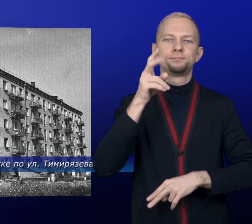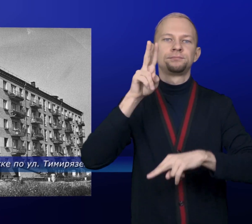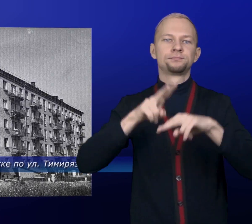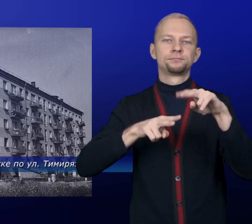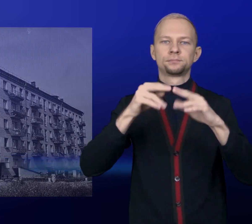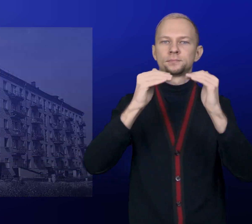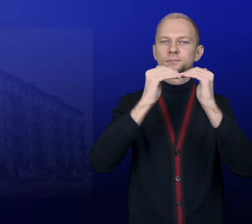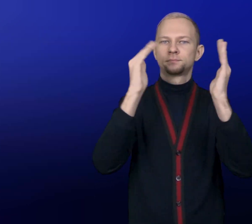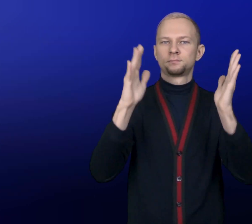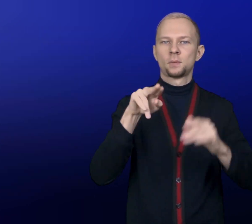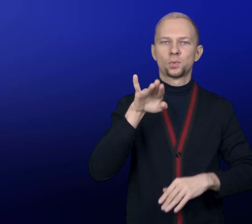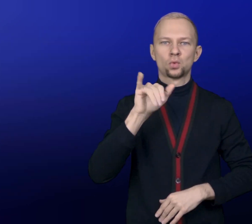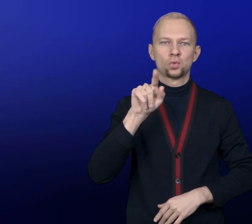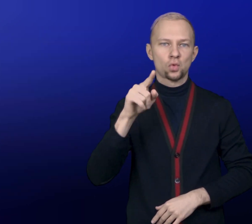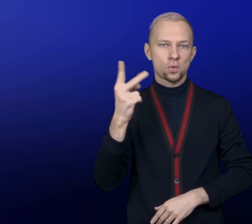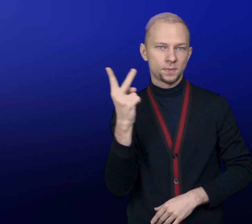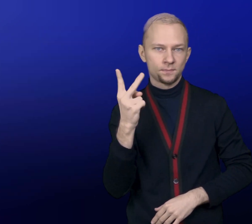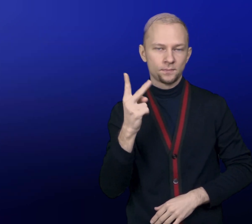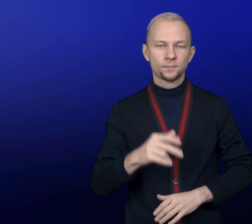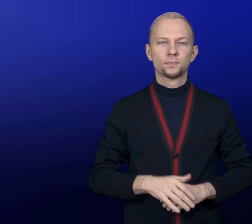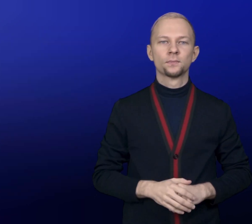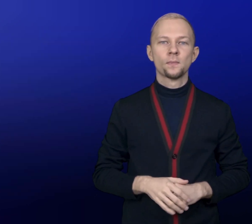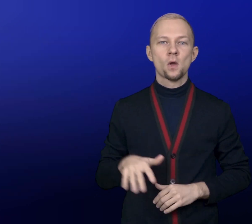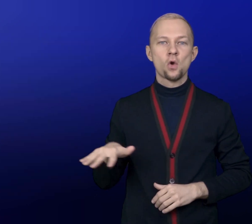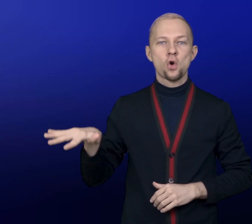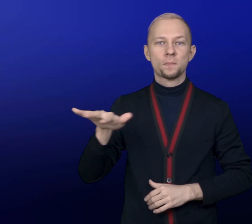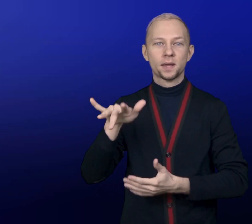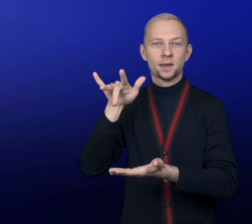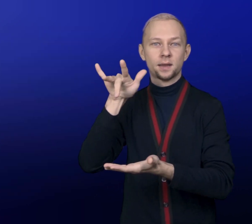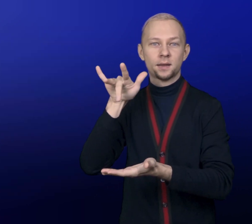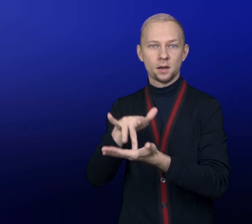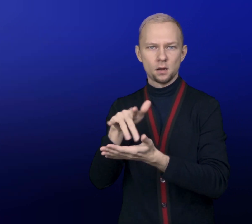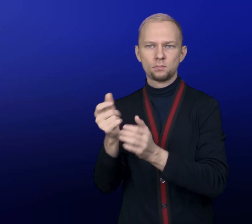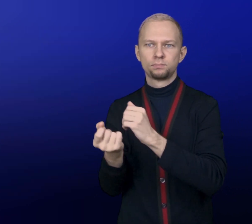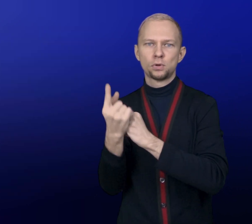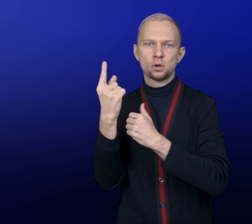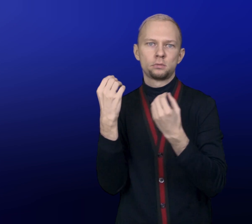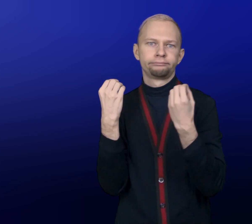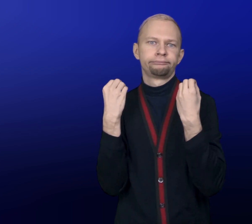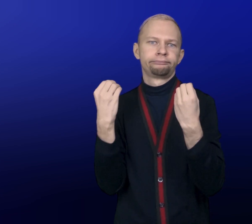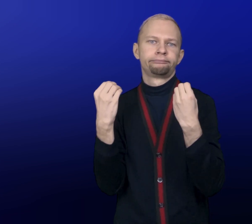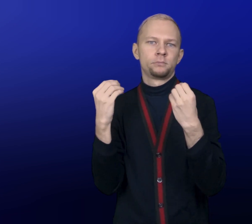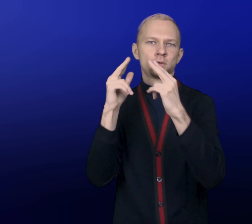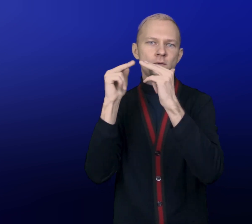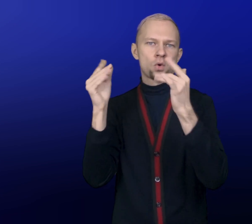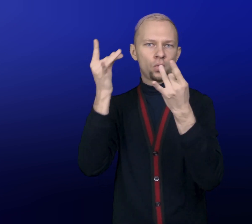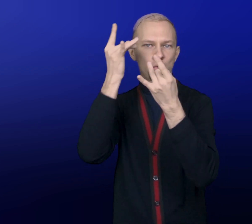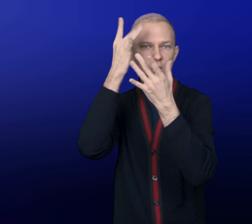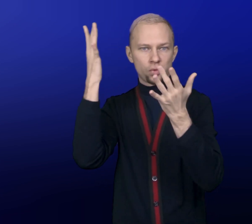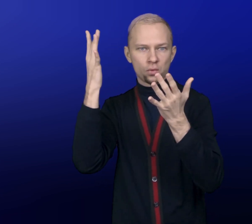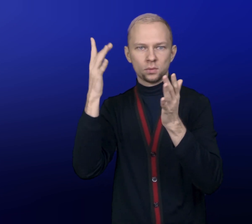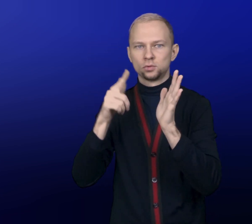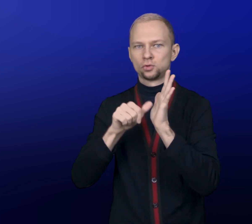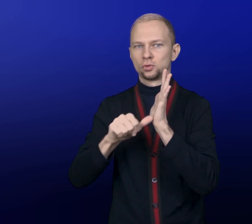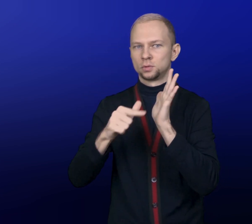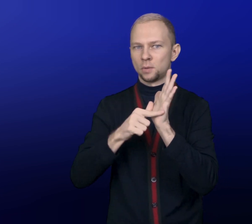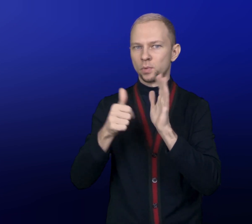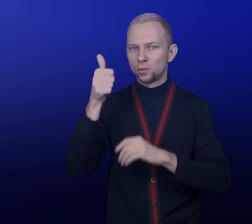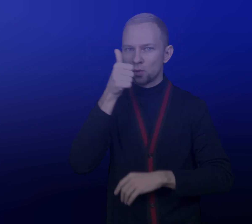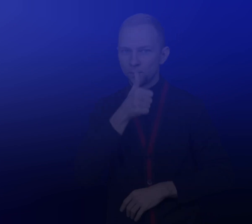здание ПТУ № 2, в областном центре появился Дворец культуры (1967 г.),